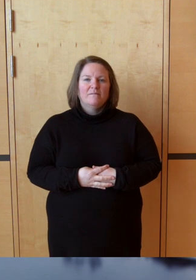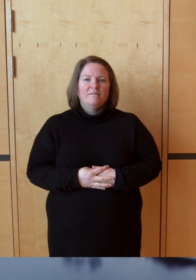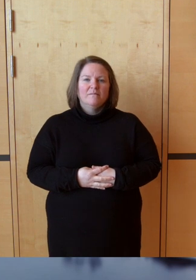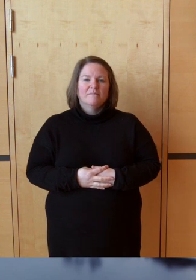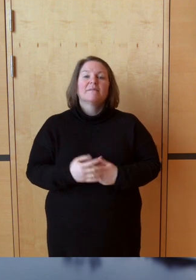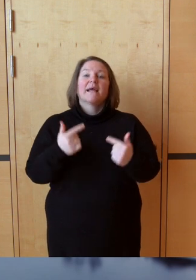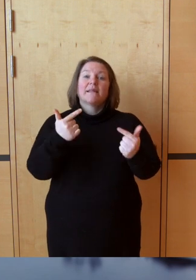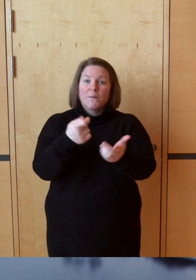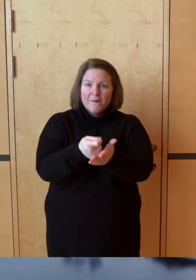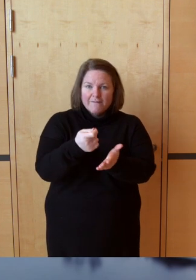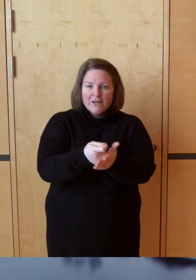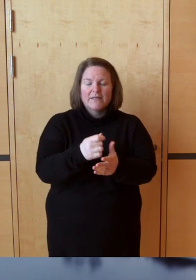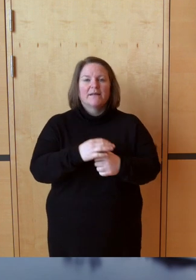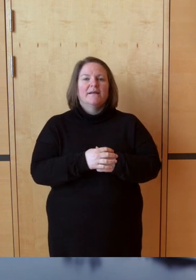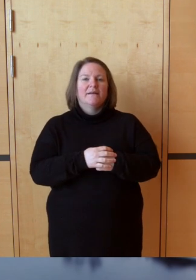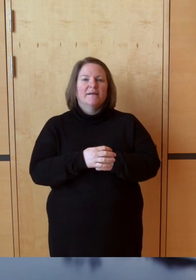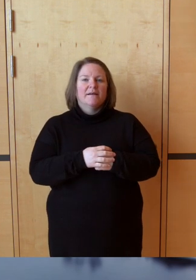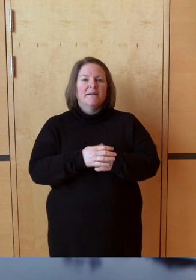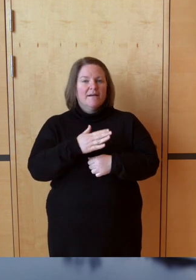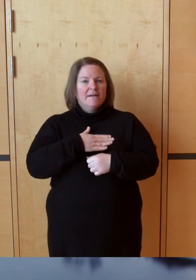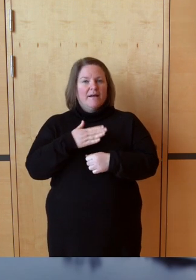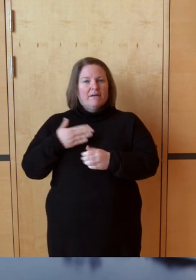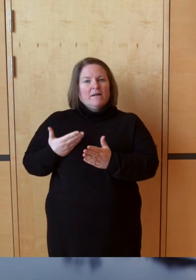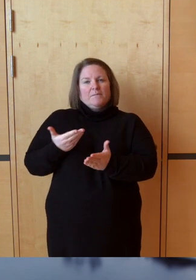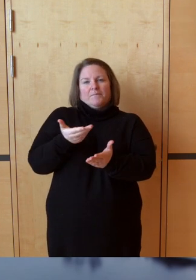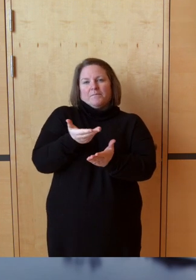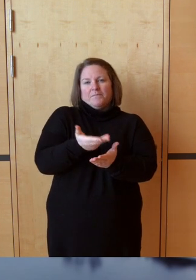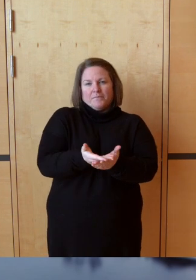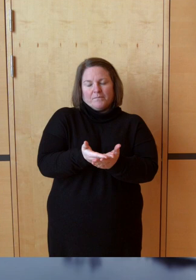Jag skulle vilja lägga samma yrkande som vi kommunstyrelse